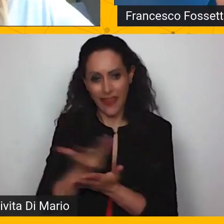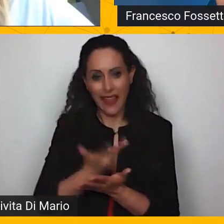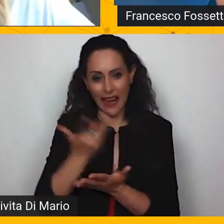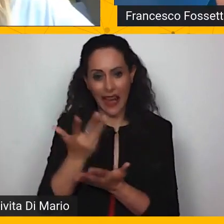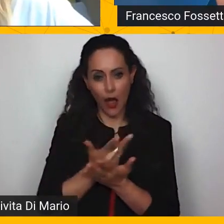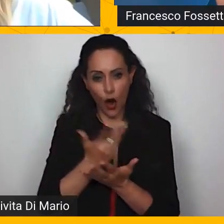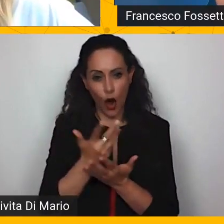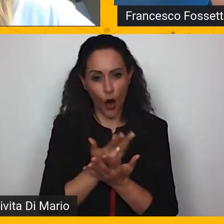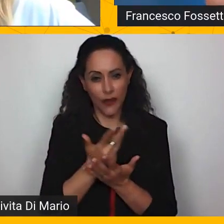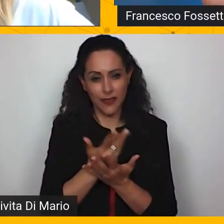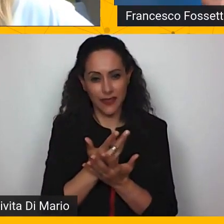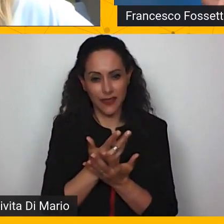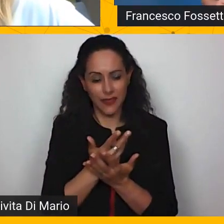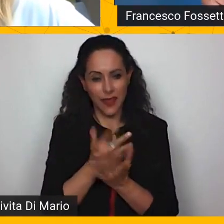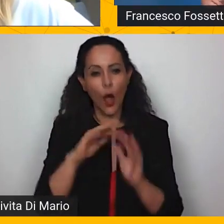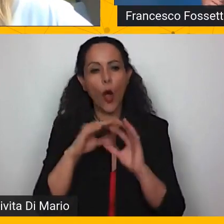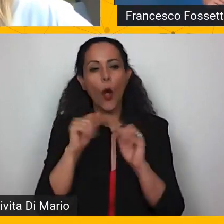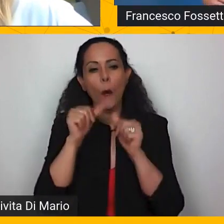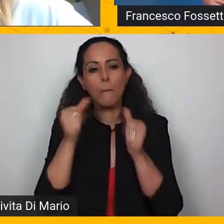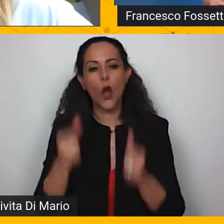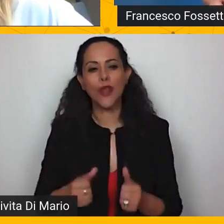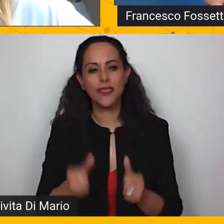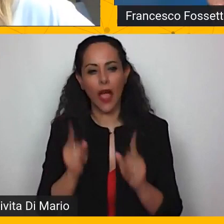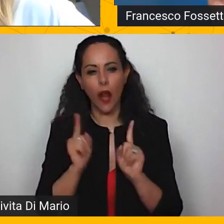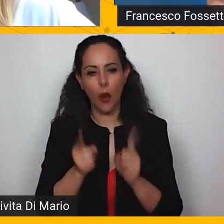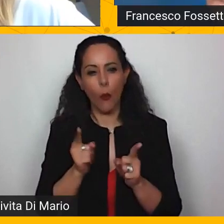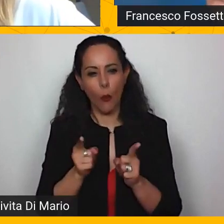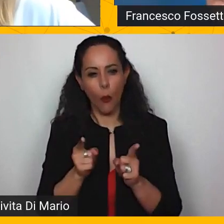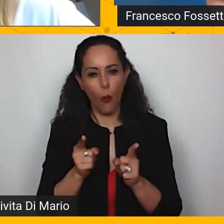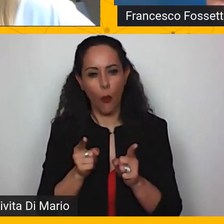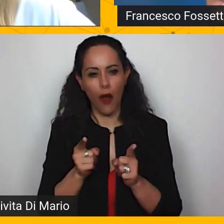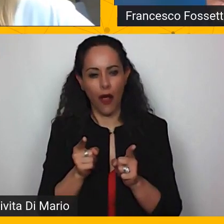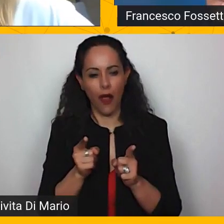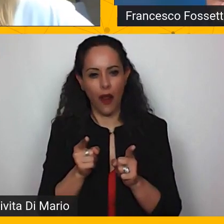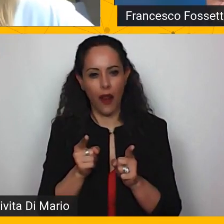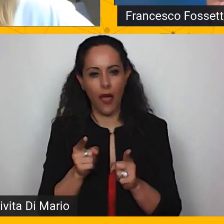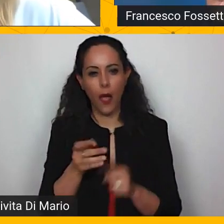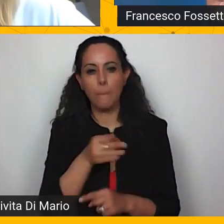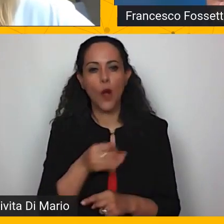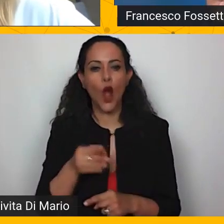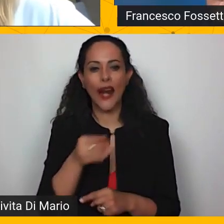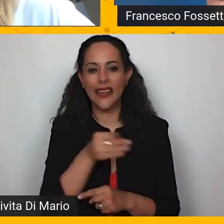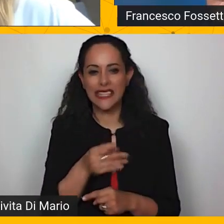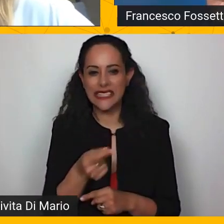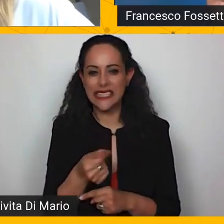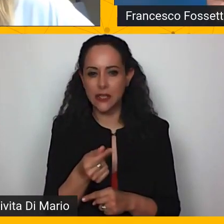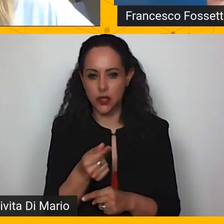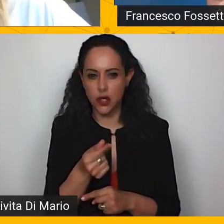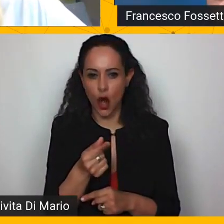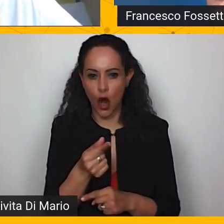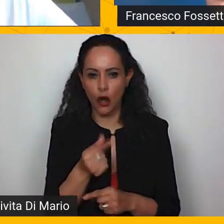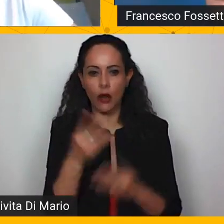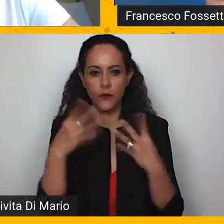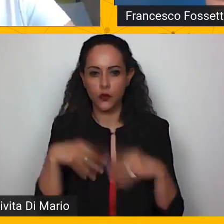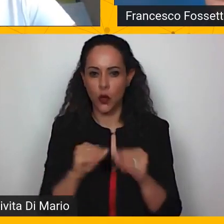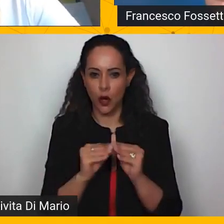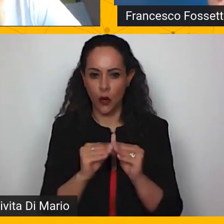quali sono questi modelli che si possono creare all'interno dei giochi eh modelli di